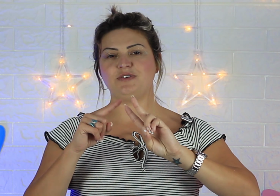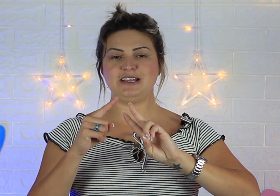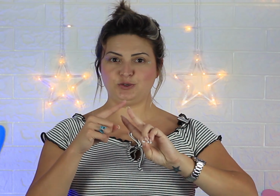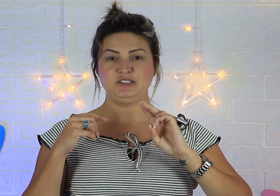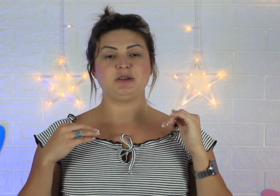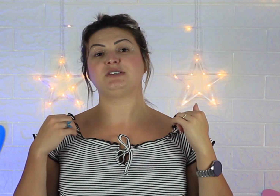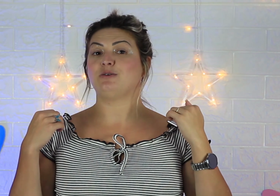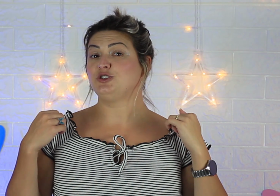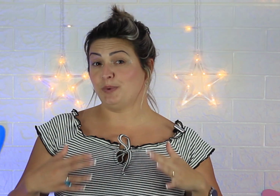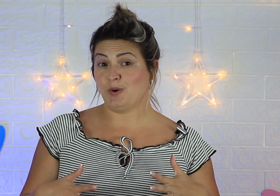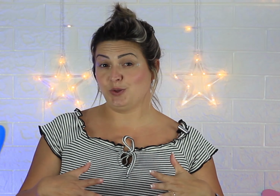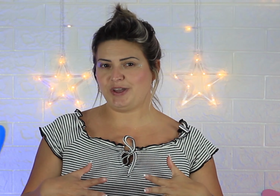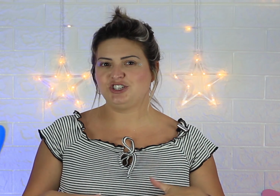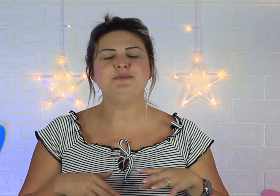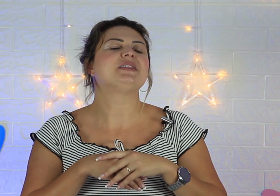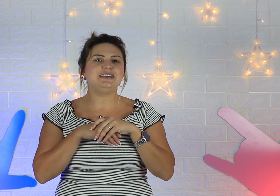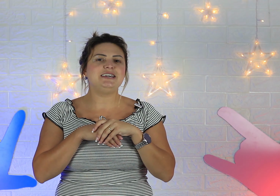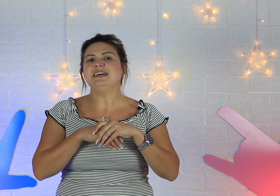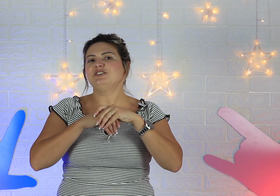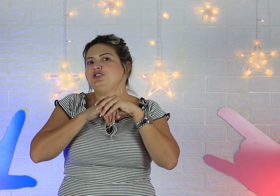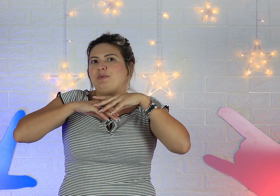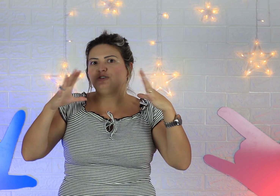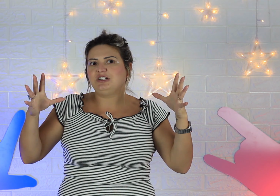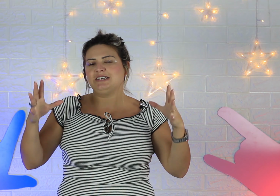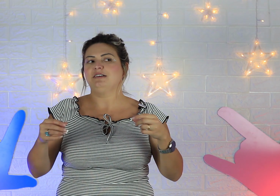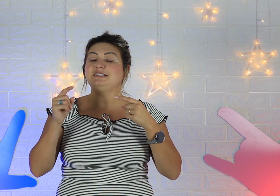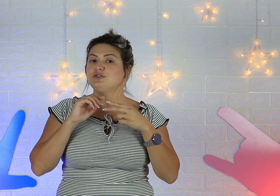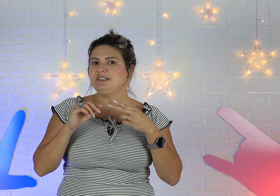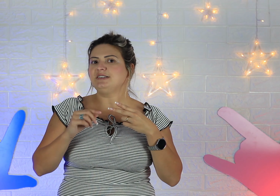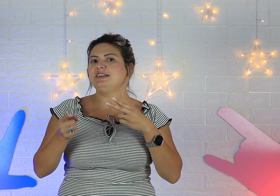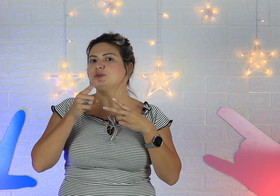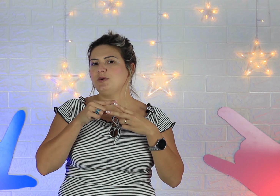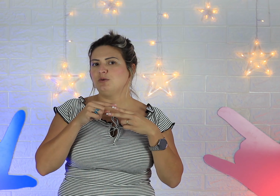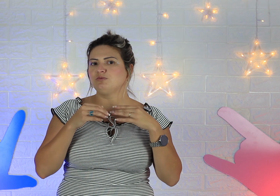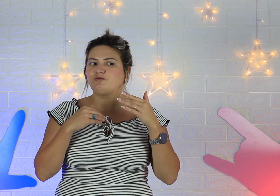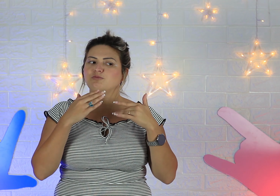tem duas variações para o sinal de boa noite que a gente pode utilizar esses dois sinais um é um